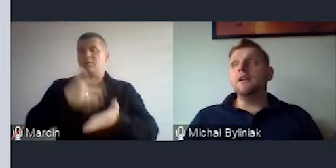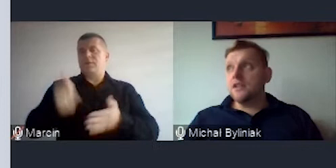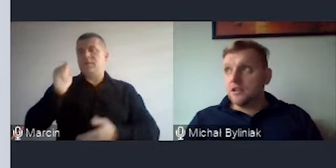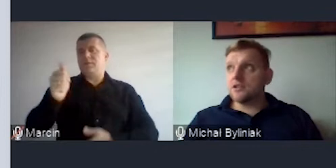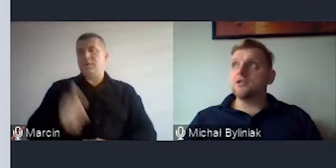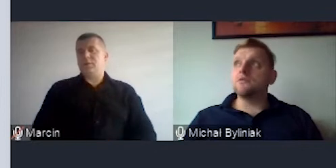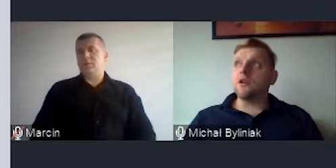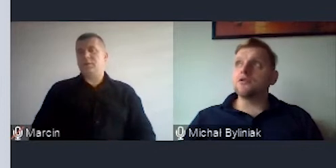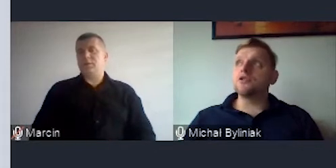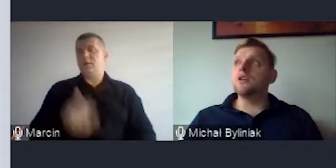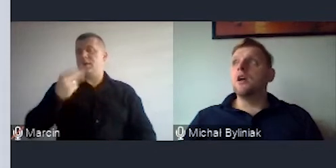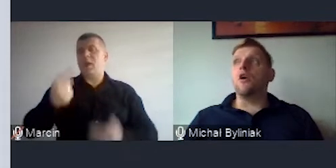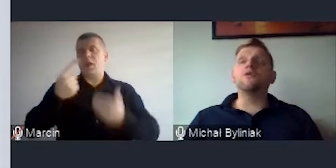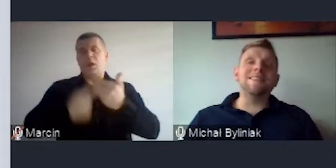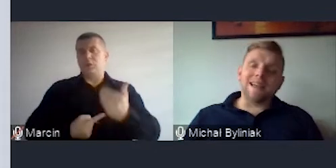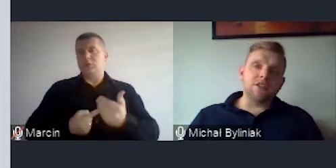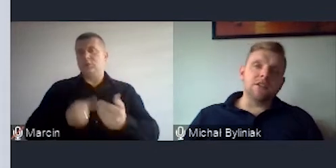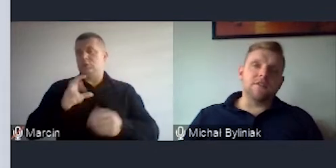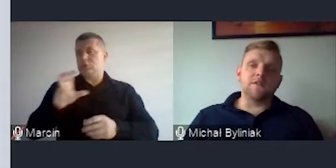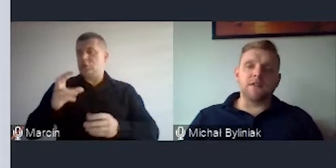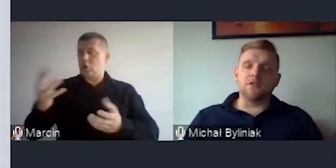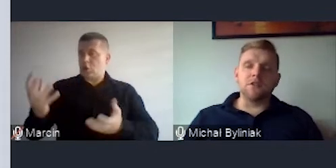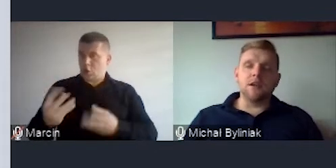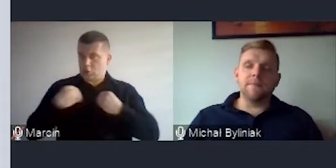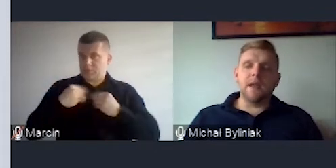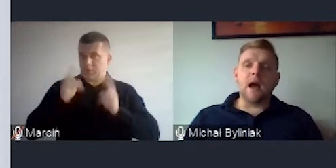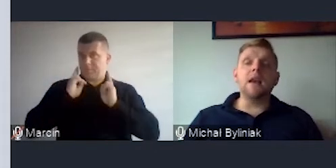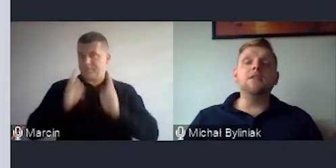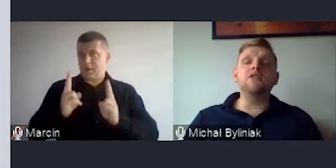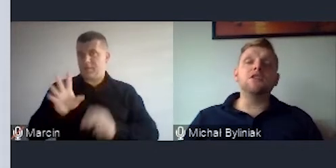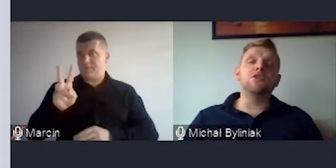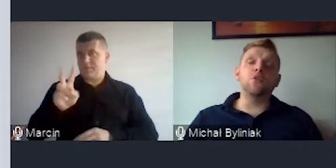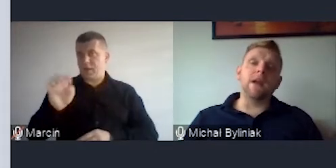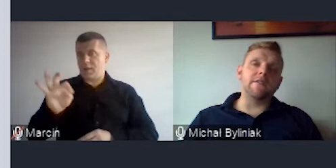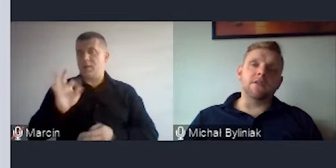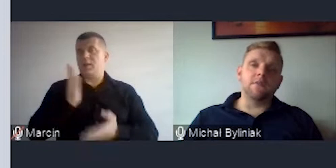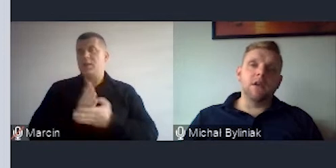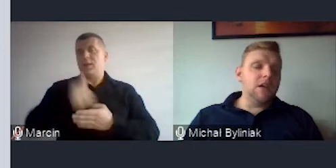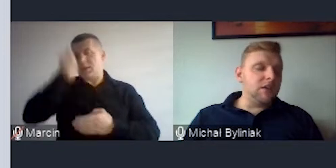Nie liczy się to czy odzyskacie ten VAT faktycznie, ale liczy się tytuł prawny.